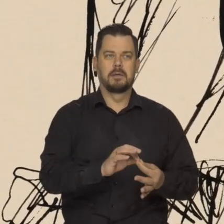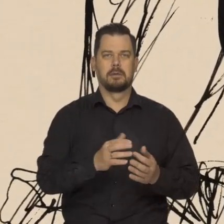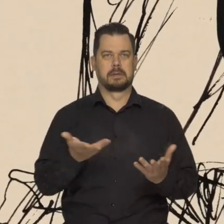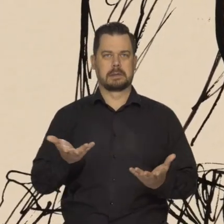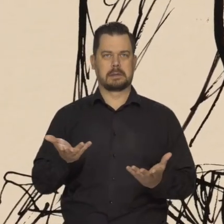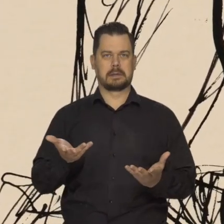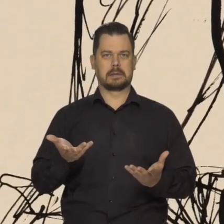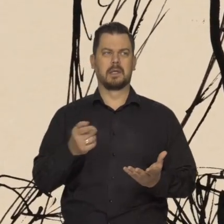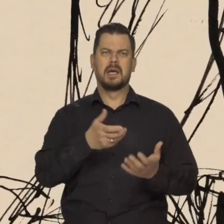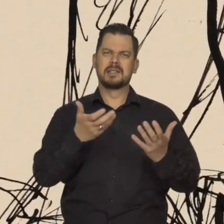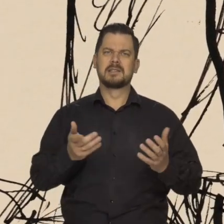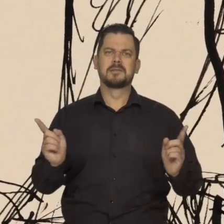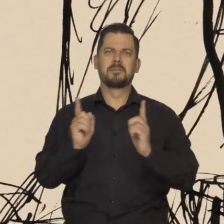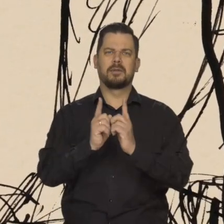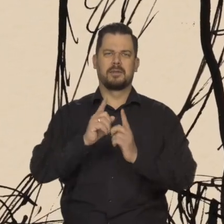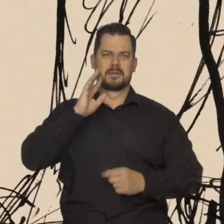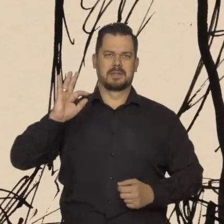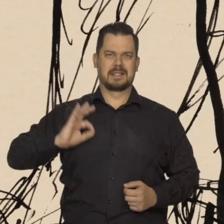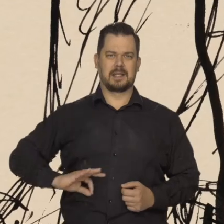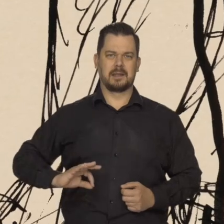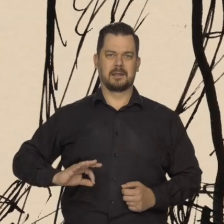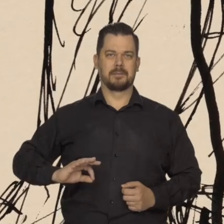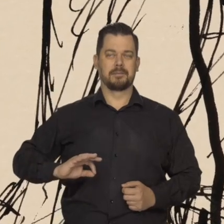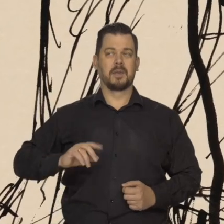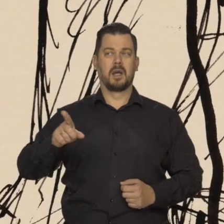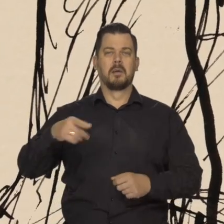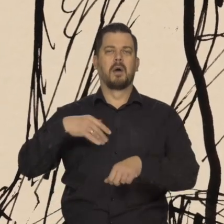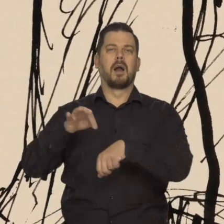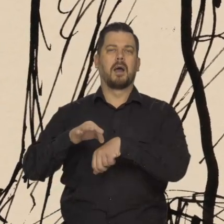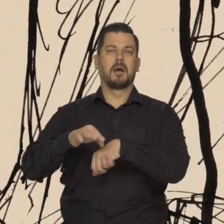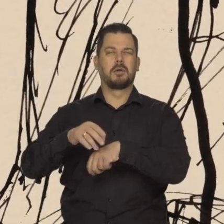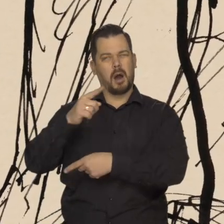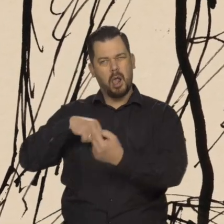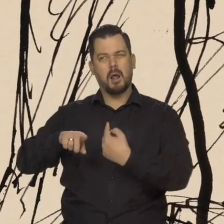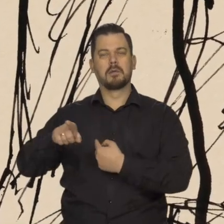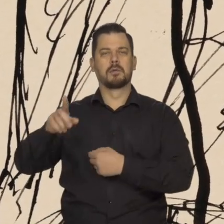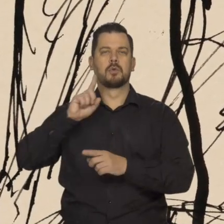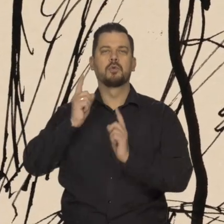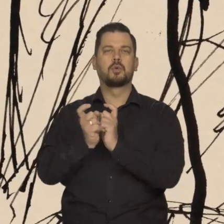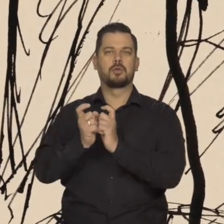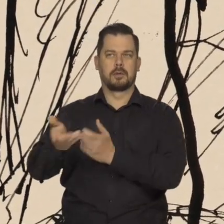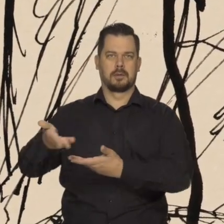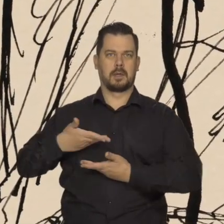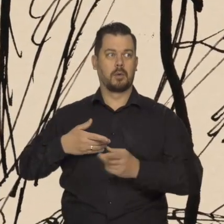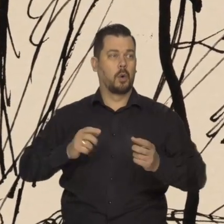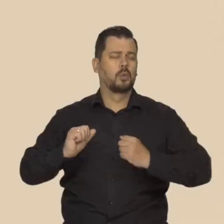Przyprowadź go! – prosiła – tak chcę go zobaczyć! W końcu za radą doktora przyprowadziłem syna sąsiadów.